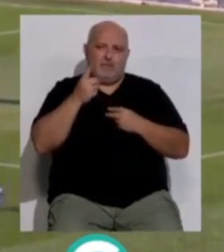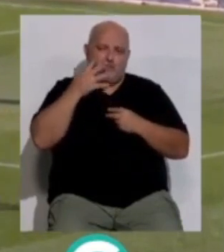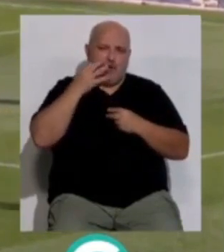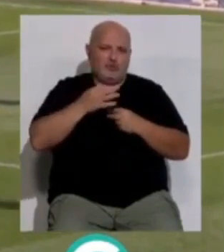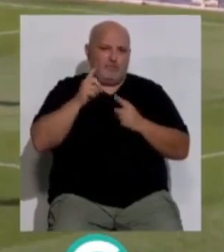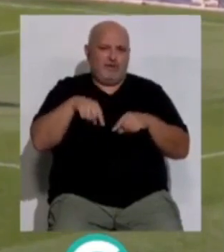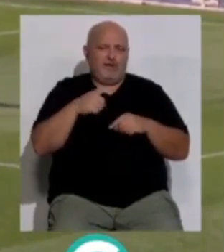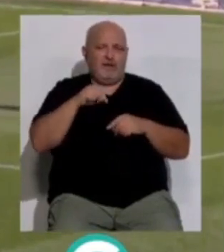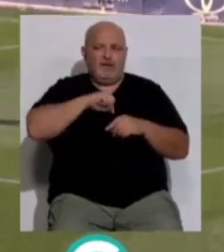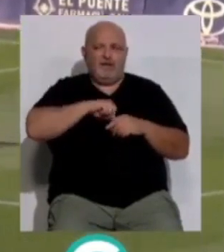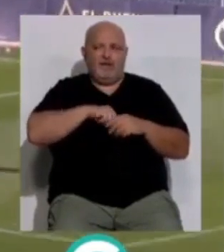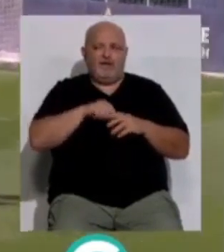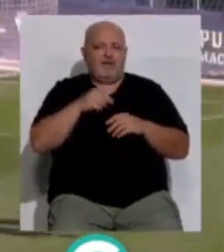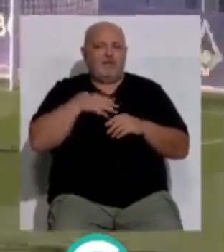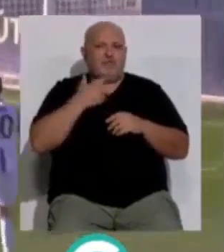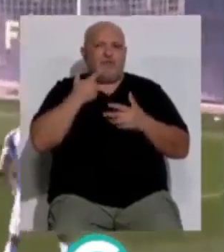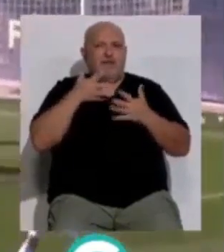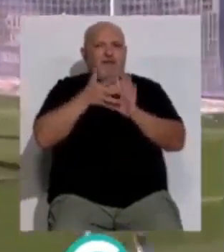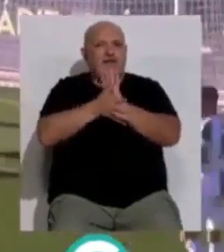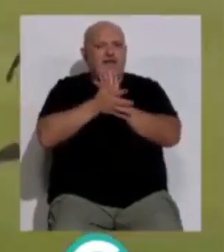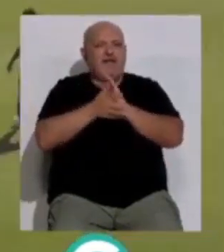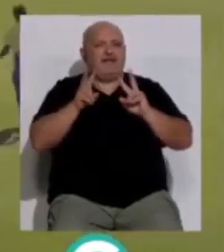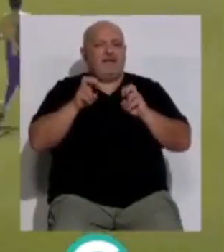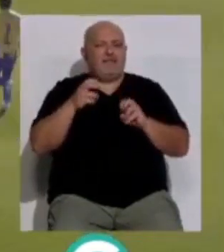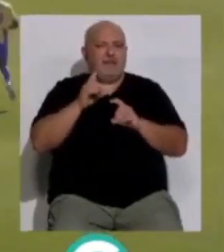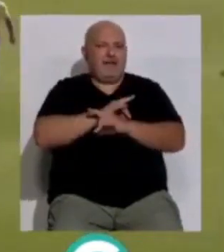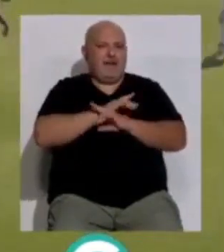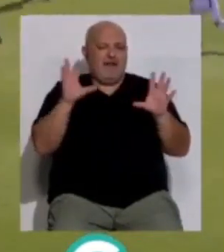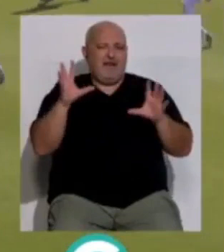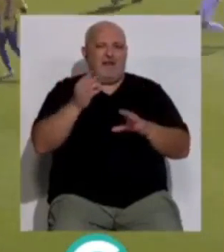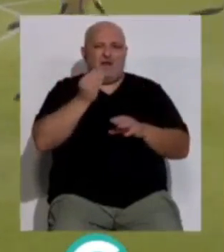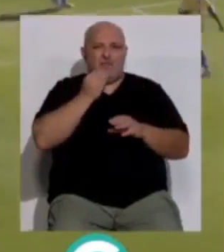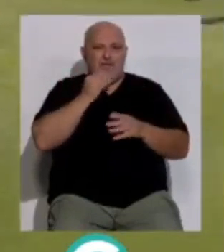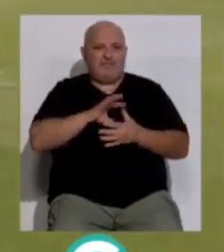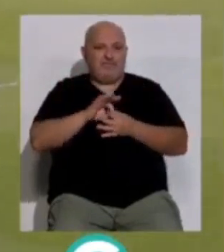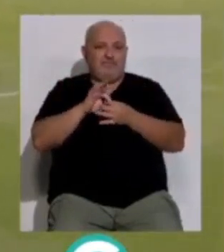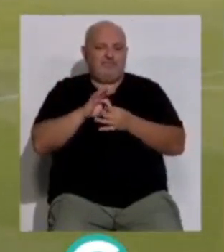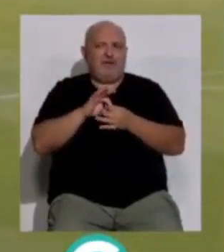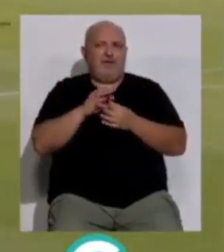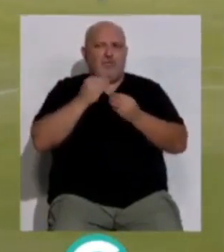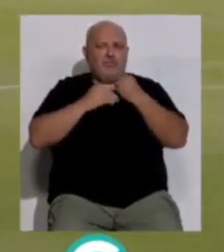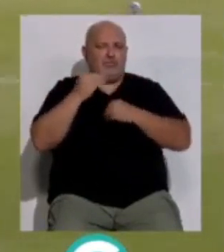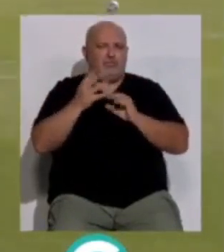a considerar o sea tú mencionabas un tema que es clave la nutrición verdad cómo comen esos chavales